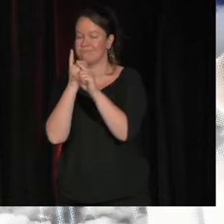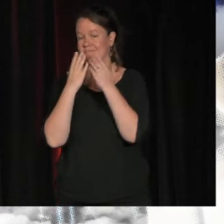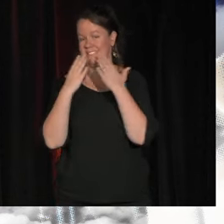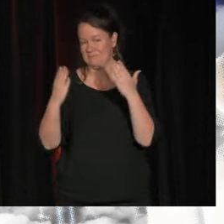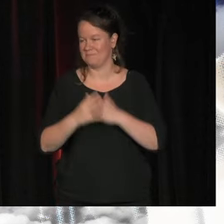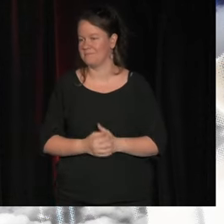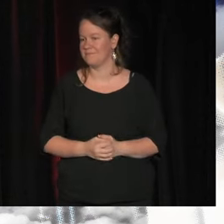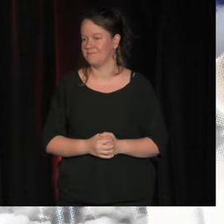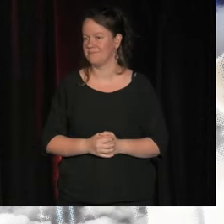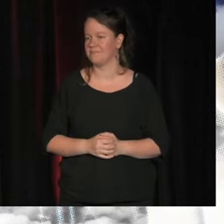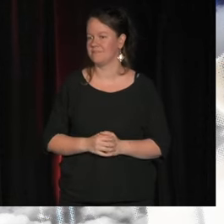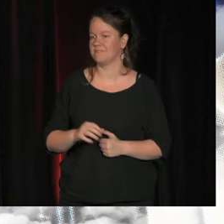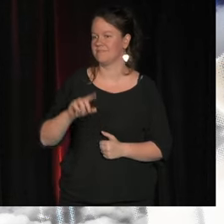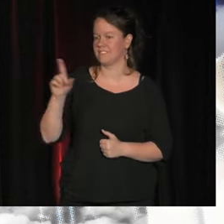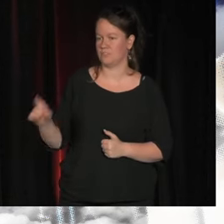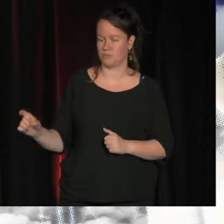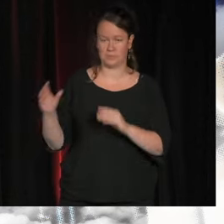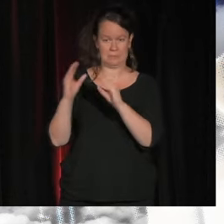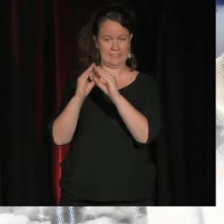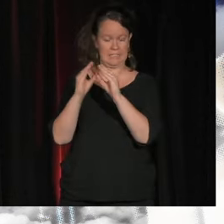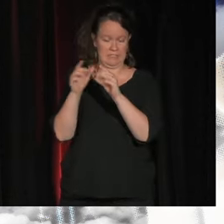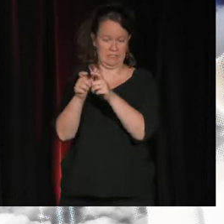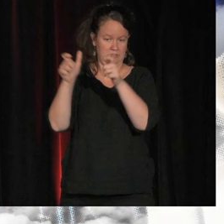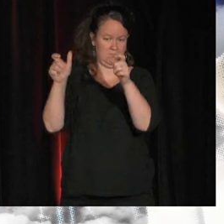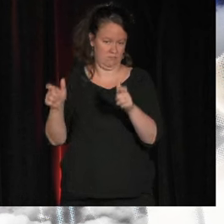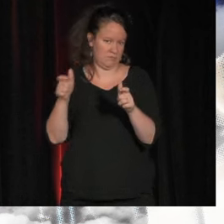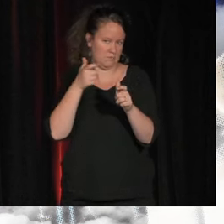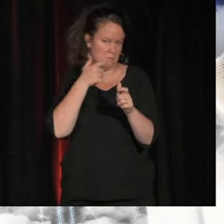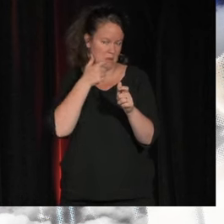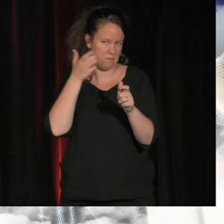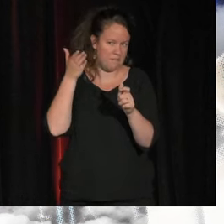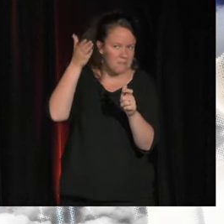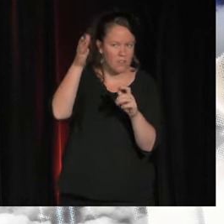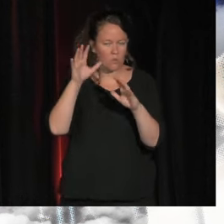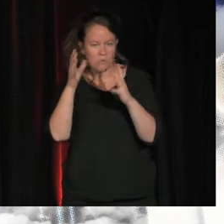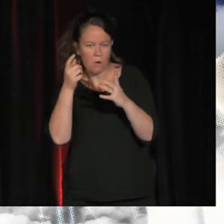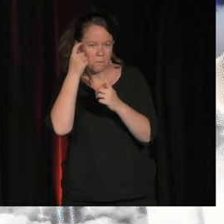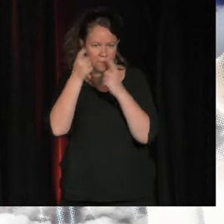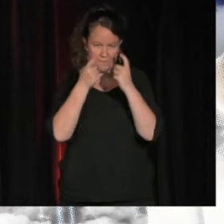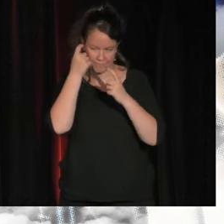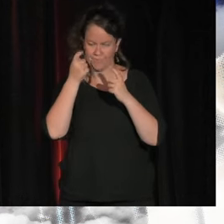J'ai une question pour Blizzard, leur avenir, vous en avez touché un mot un petit peu à la fin. Ce qui marche aujourd'hui chez eux, ce sont surtout les jeux mobiles,